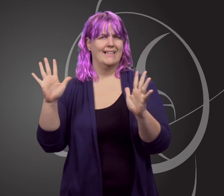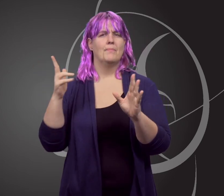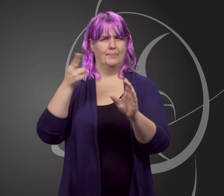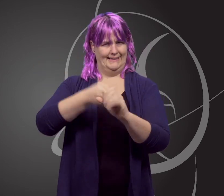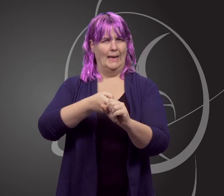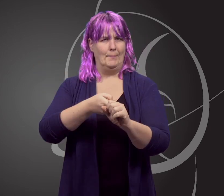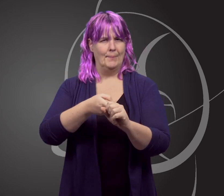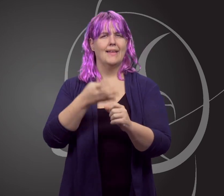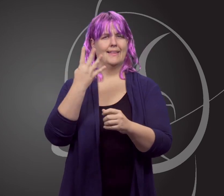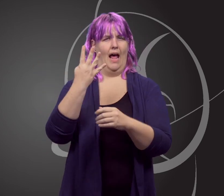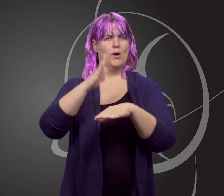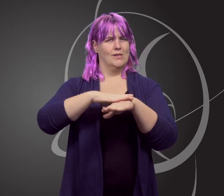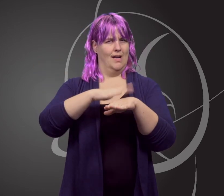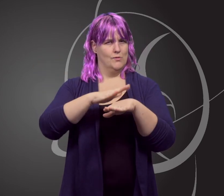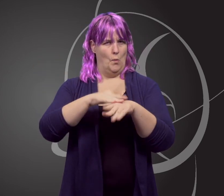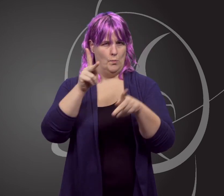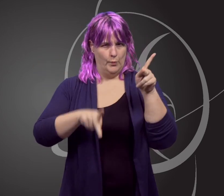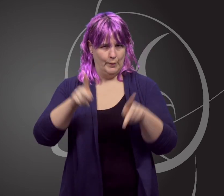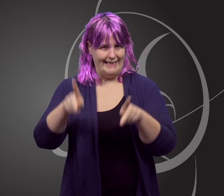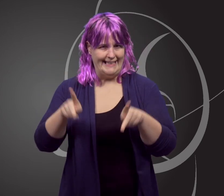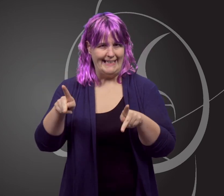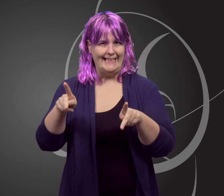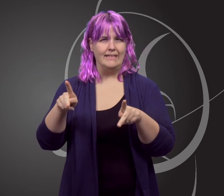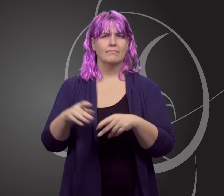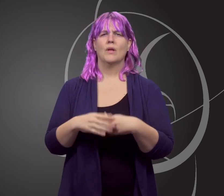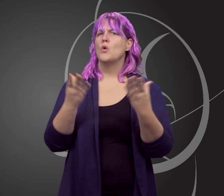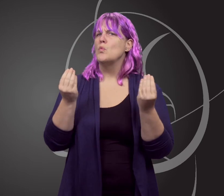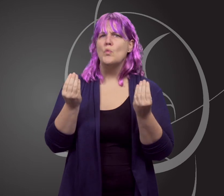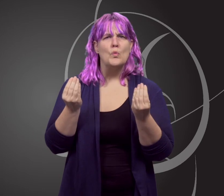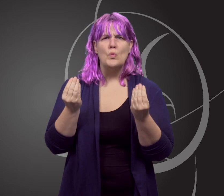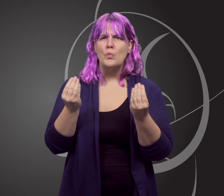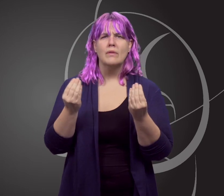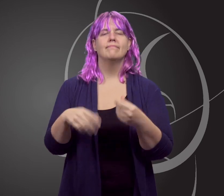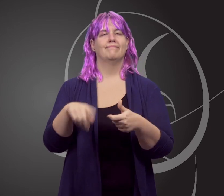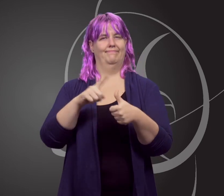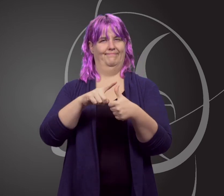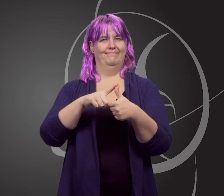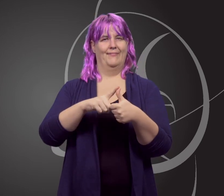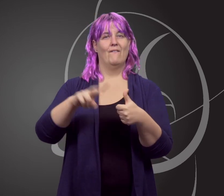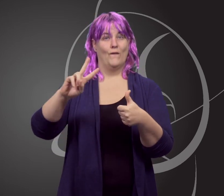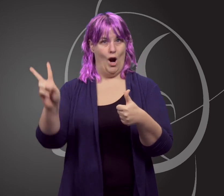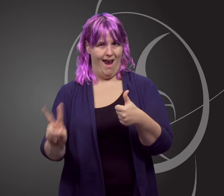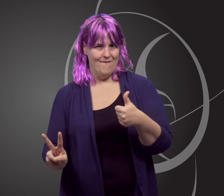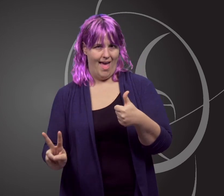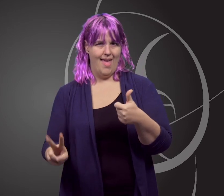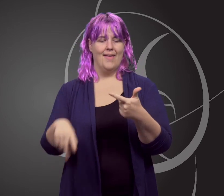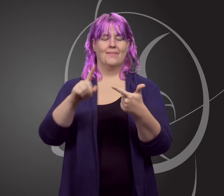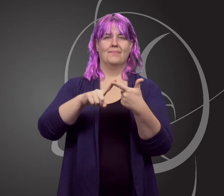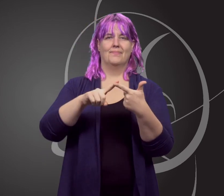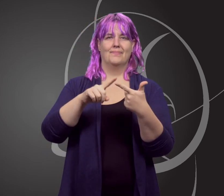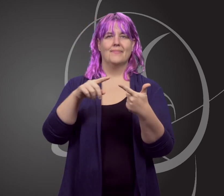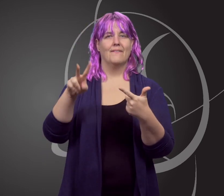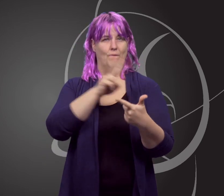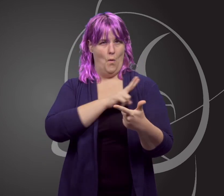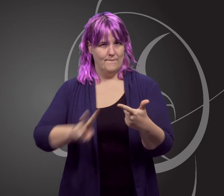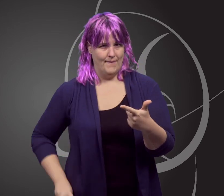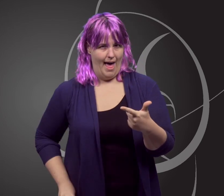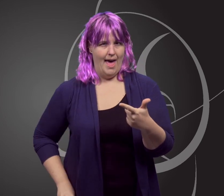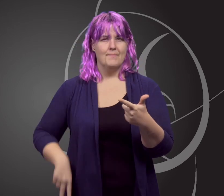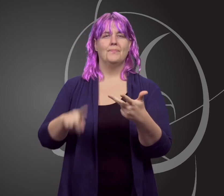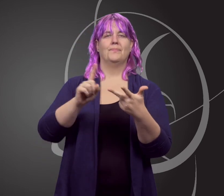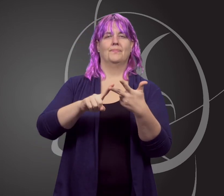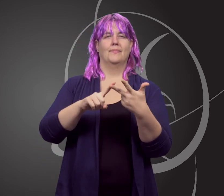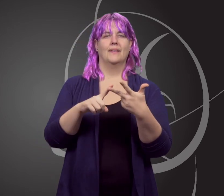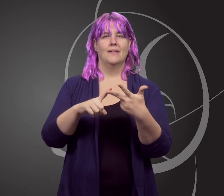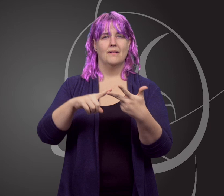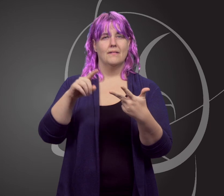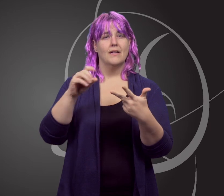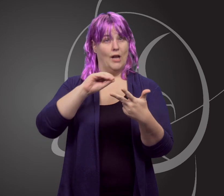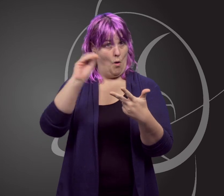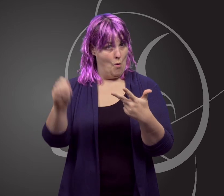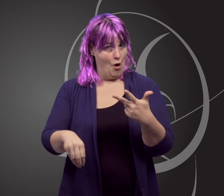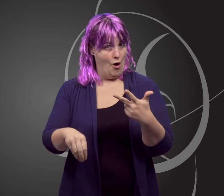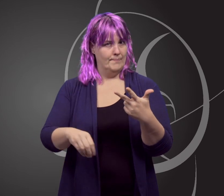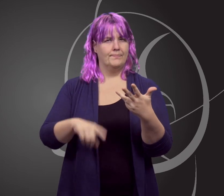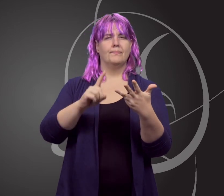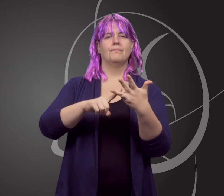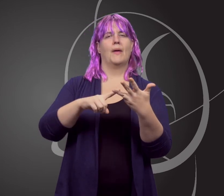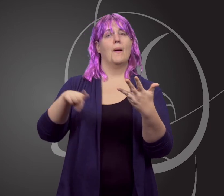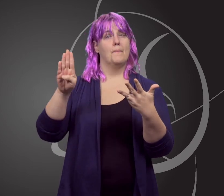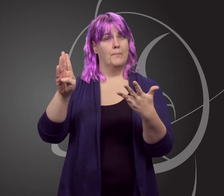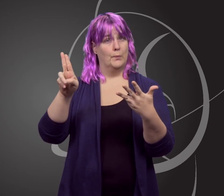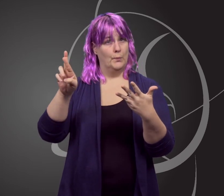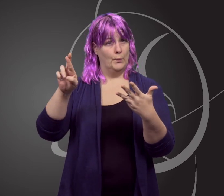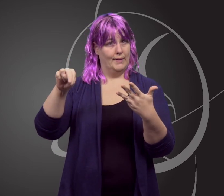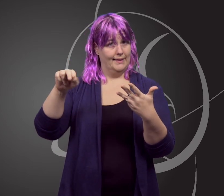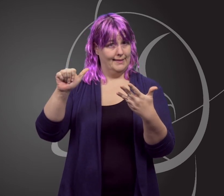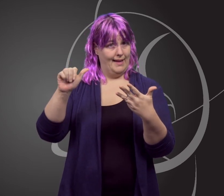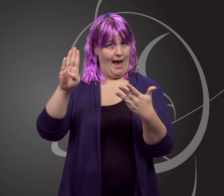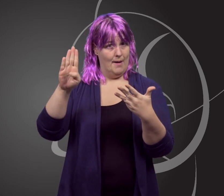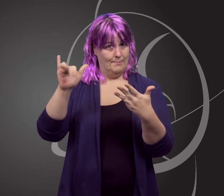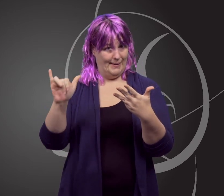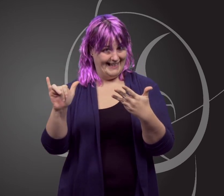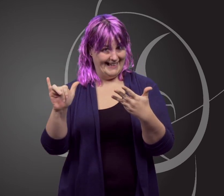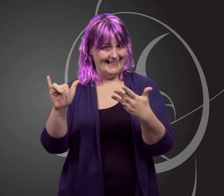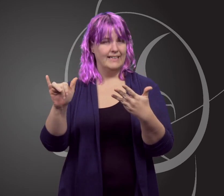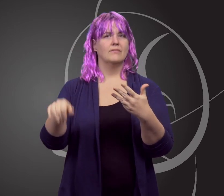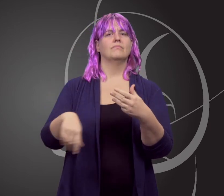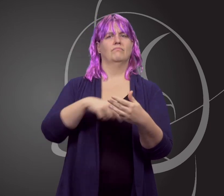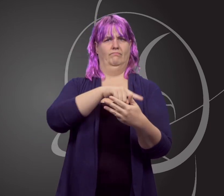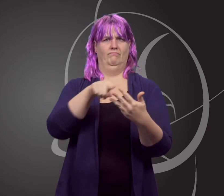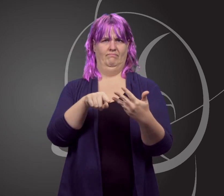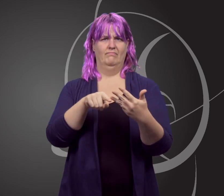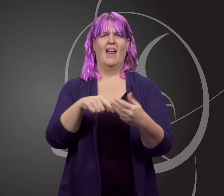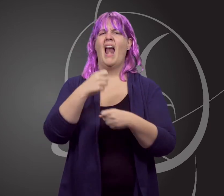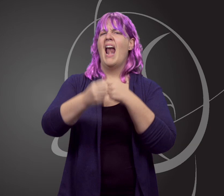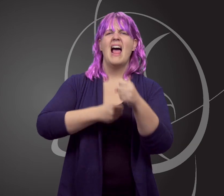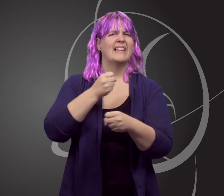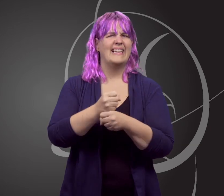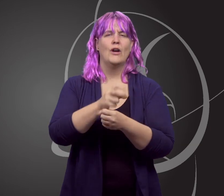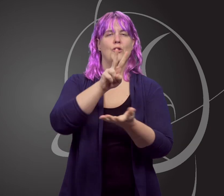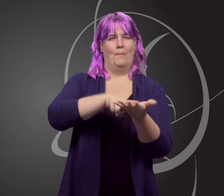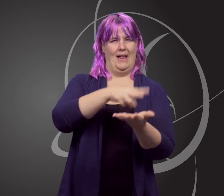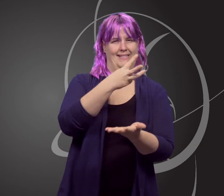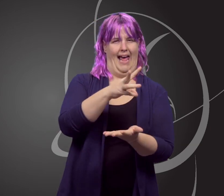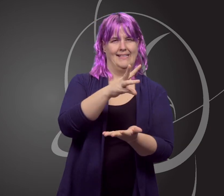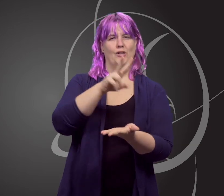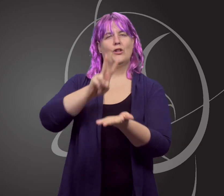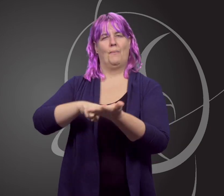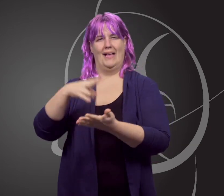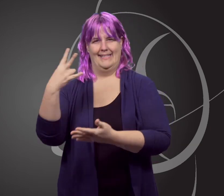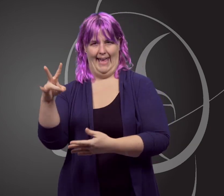a participé à quatre (4) de ces consultations, soit à Victoria, Vancouver, Ottawa, et Burnaby en 2016 et 2017.